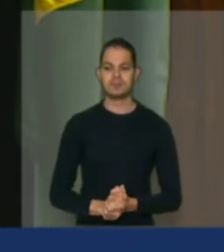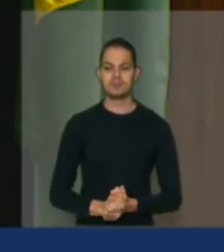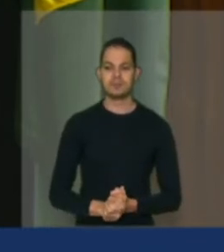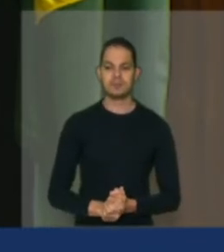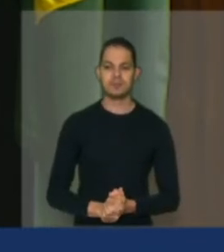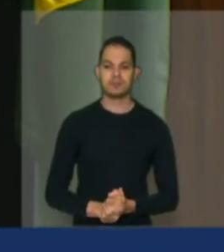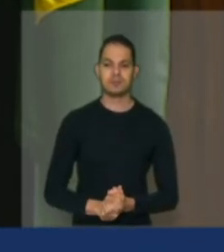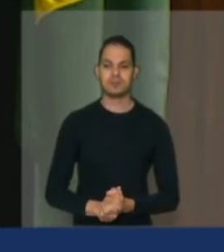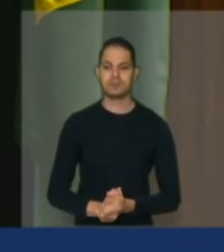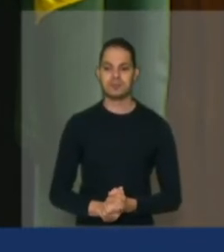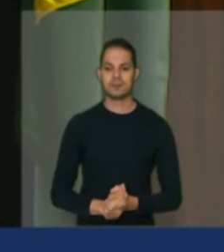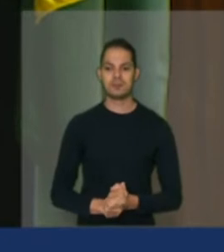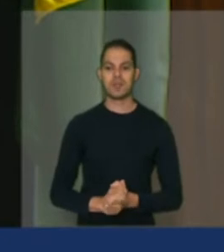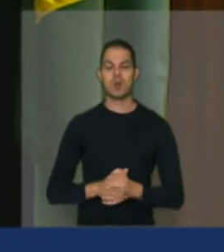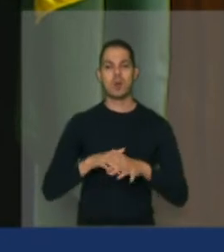ESTA COALIZÃO FEZ ENTÃO UMA MANIFESTAÇÃO TAMBÉM NO